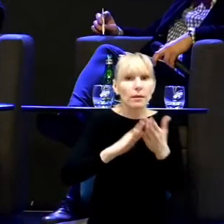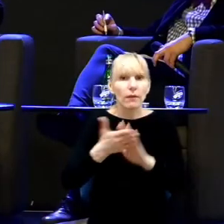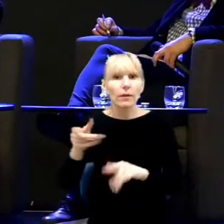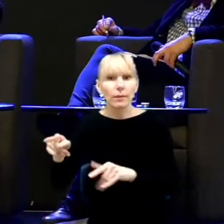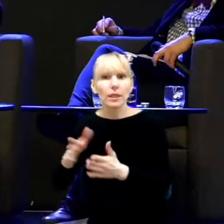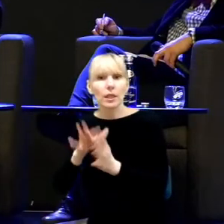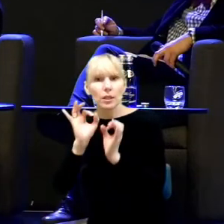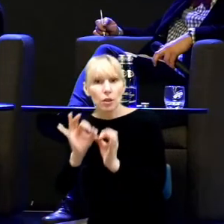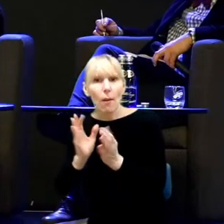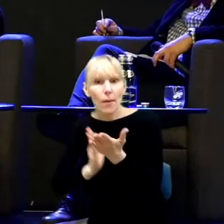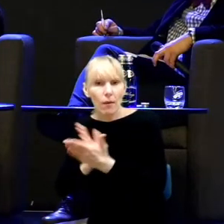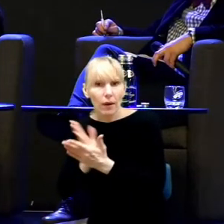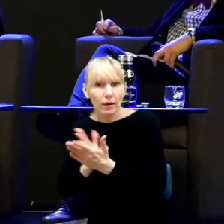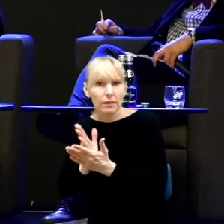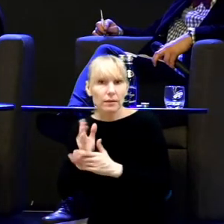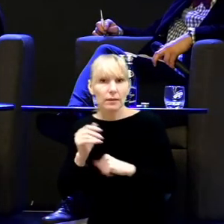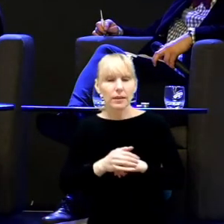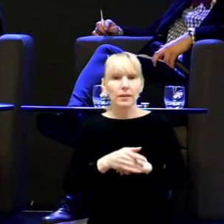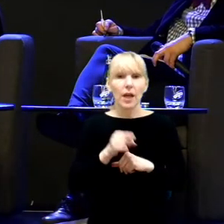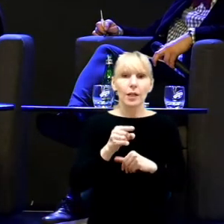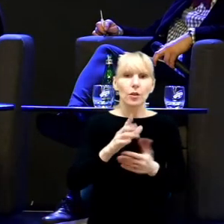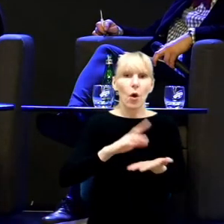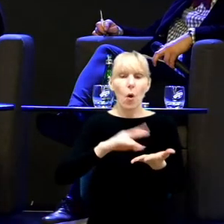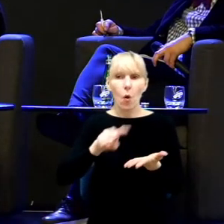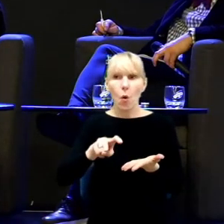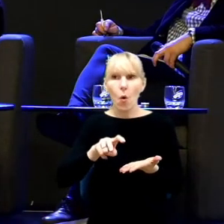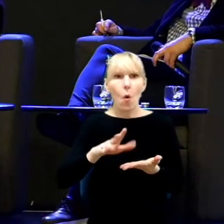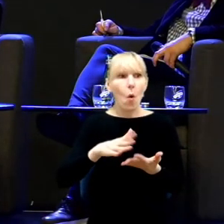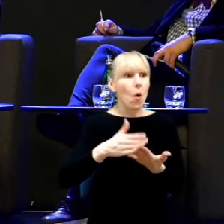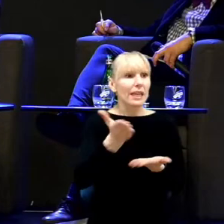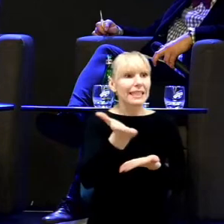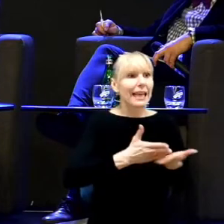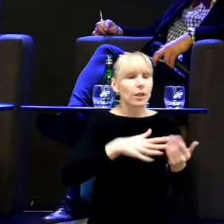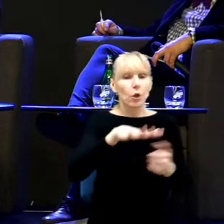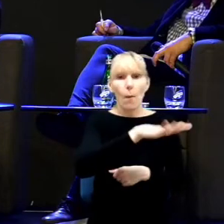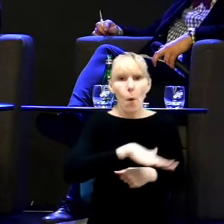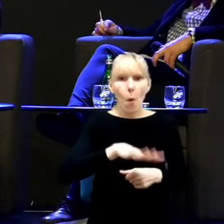Wycofanie się sektora publicznego doprowadziło